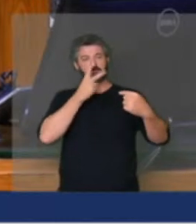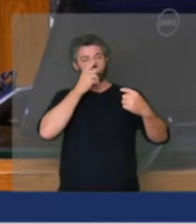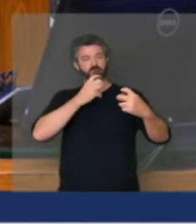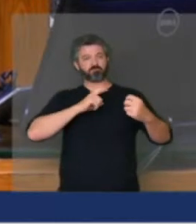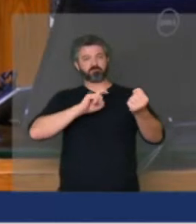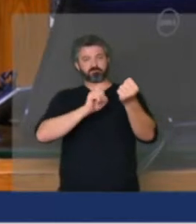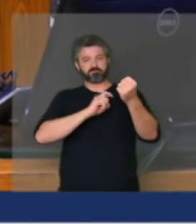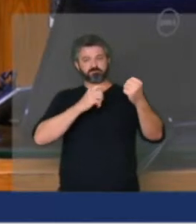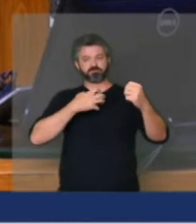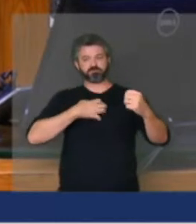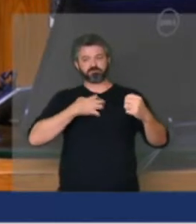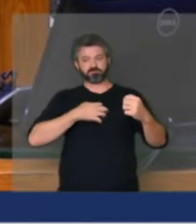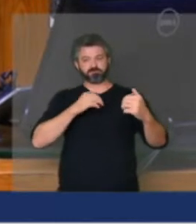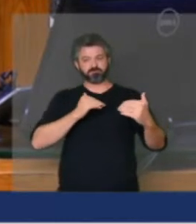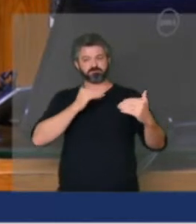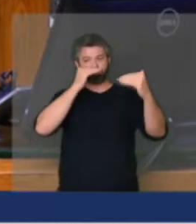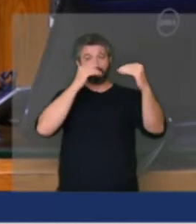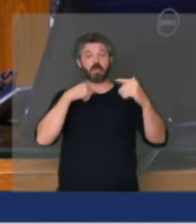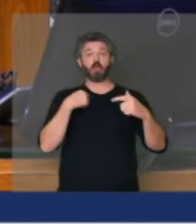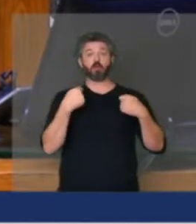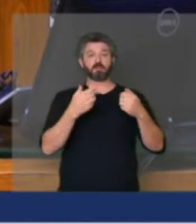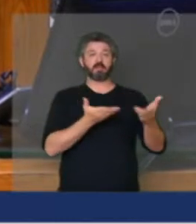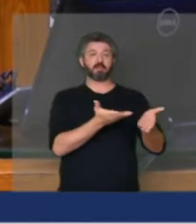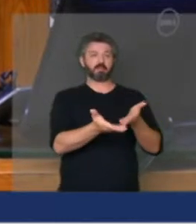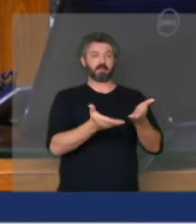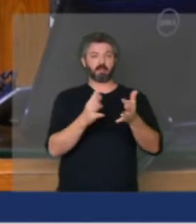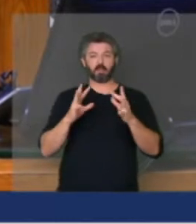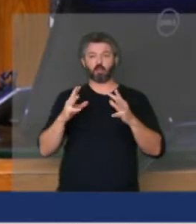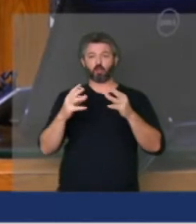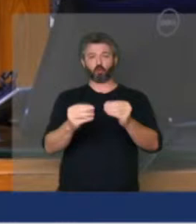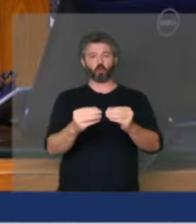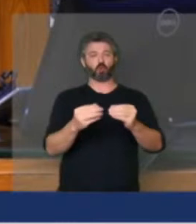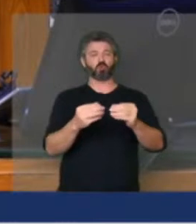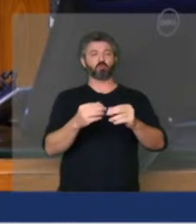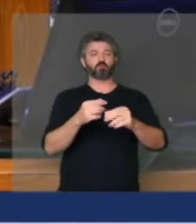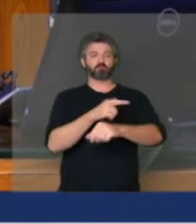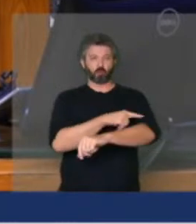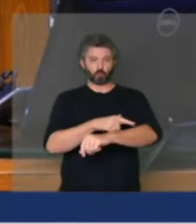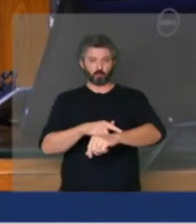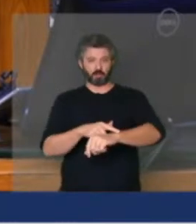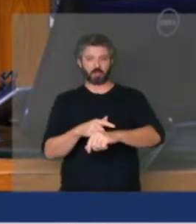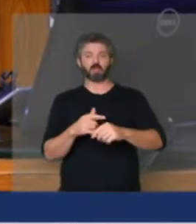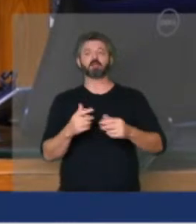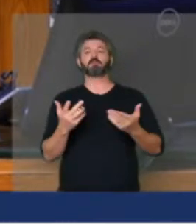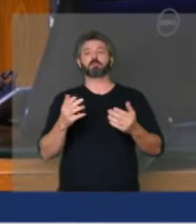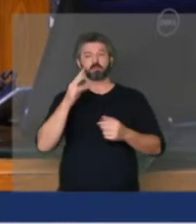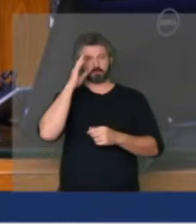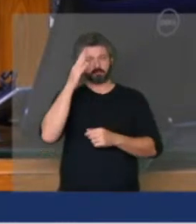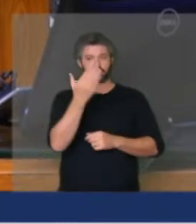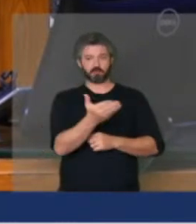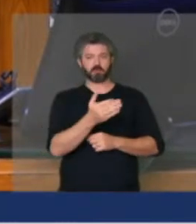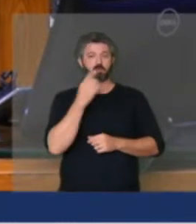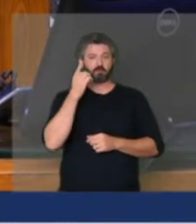COLEGAS COM URBANIDADE. EM ESPECIAL, O DEPUTADO PAULO GANIME QUE TEM O MEU CARINHO PESSOAL, ELE SABE DISSO. MEU APREÇO E MEU RESPEITO COMO HOMEM PÚBLICO, COMPROMETIDO